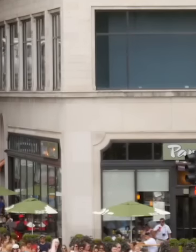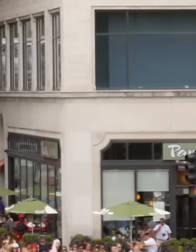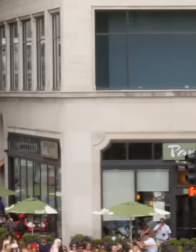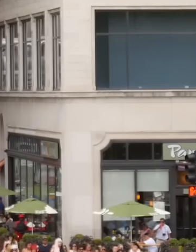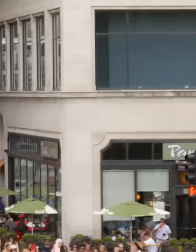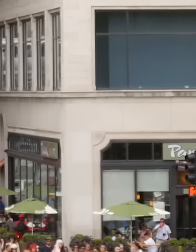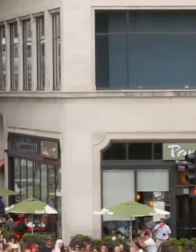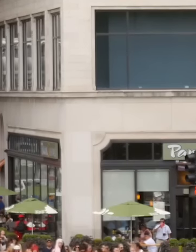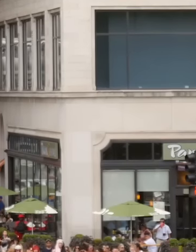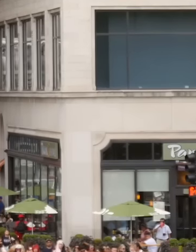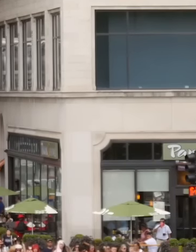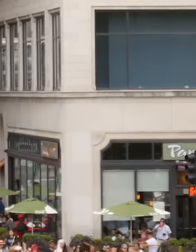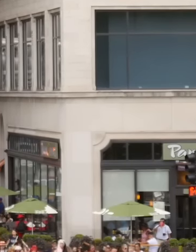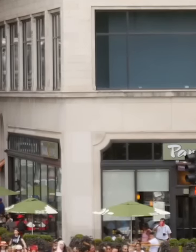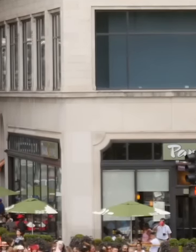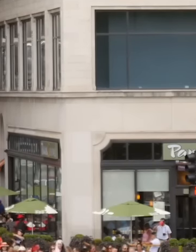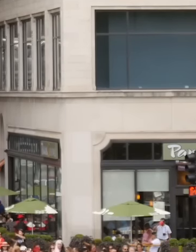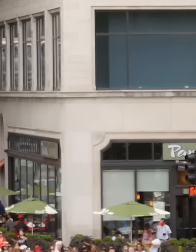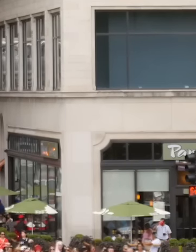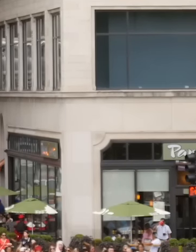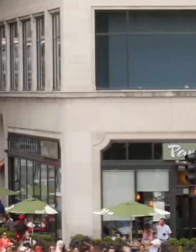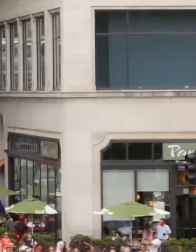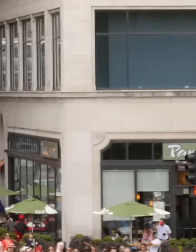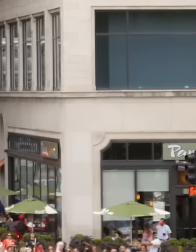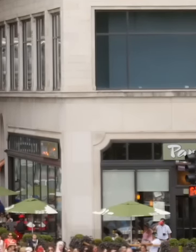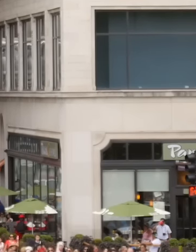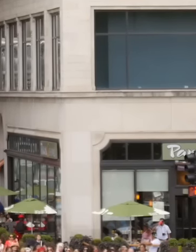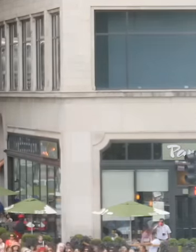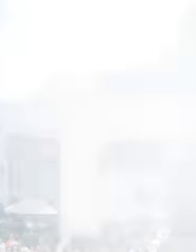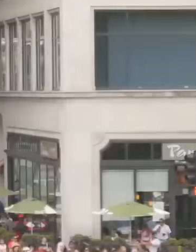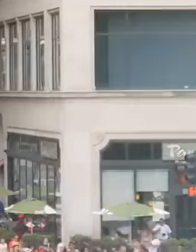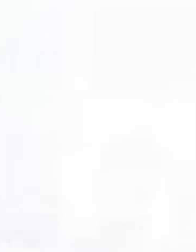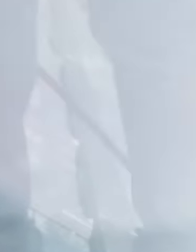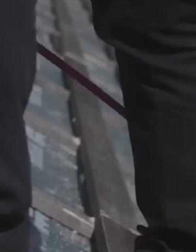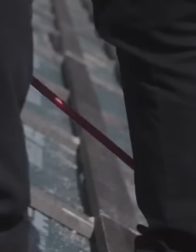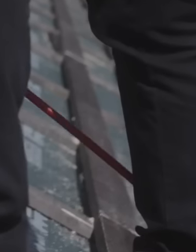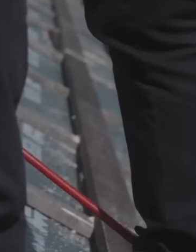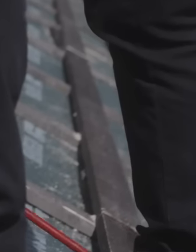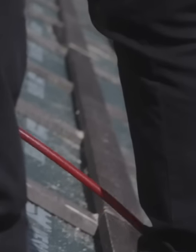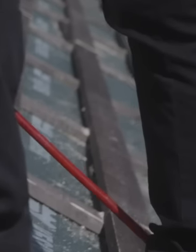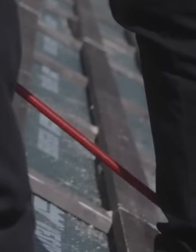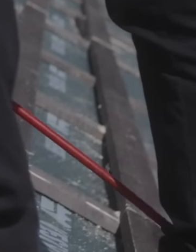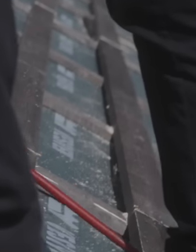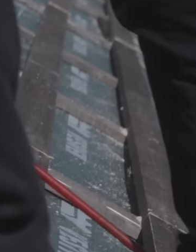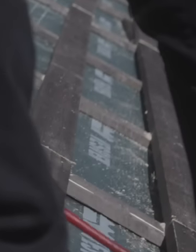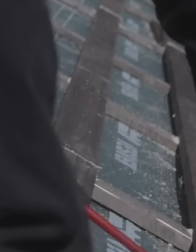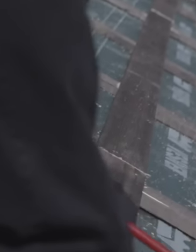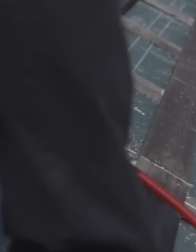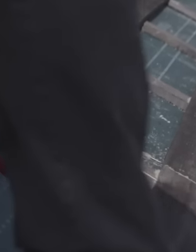legales o ciudadanos mientras que aproximadamente 4 millones carecen de documentos migratorios